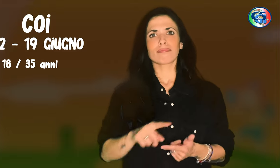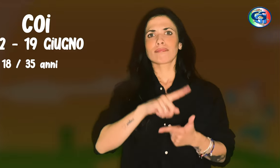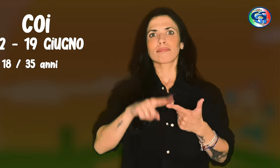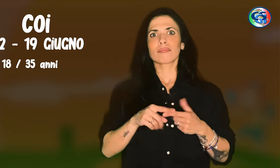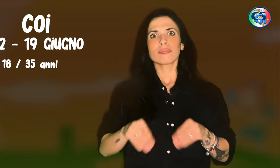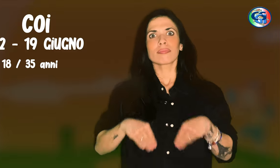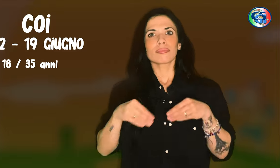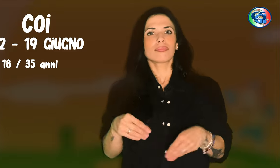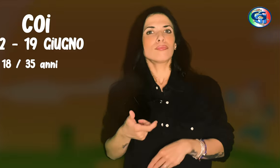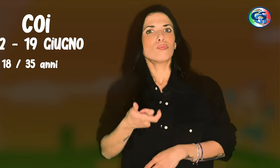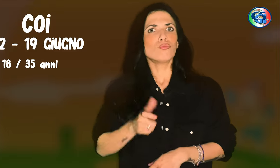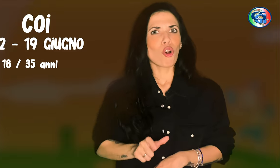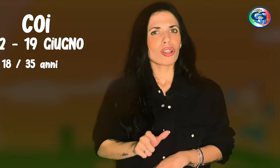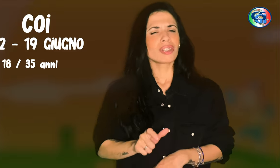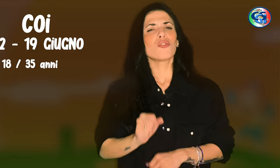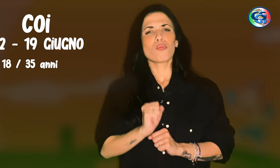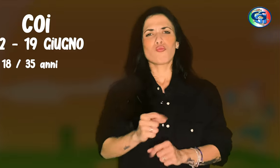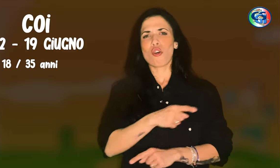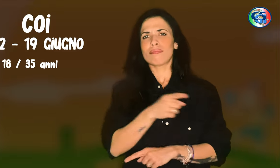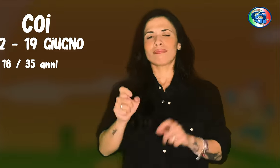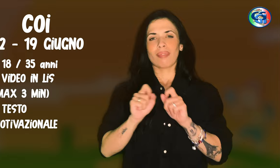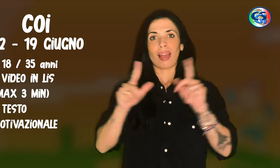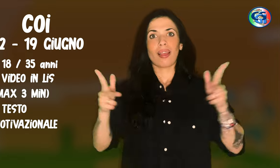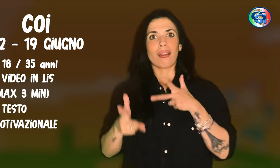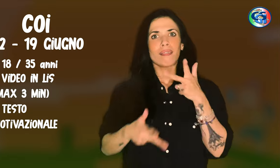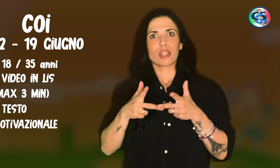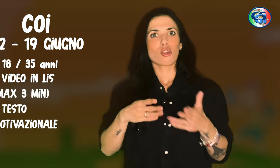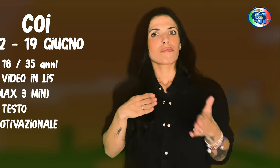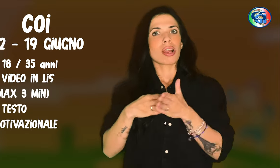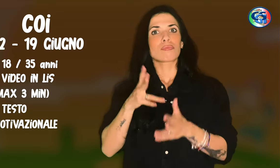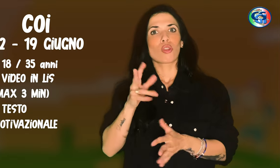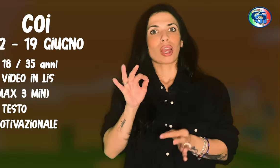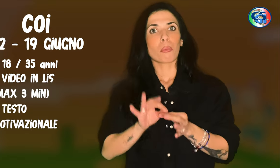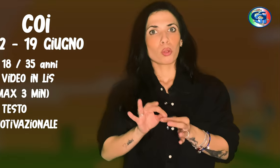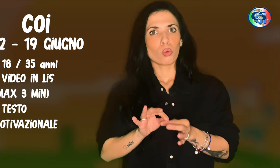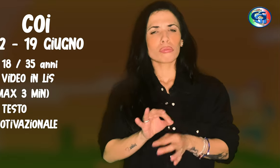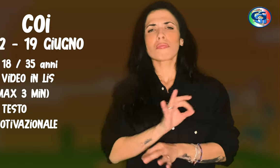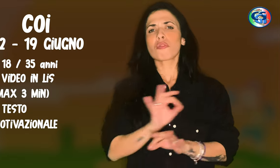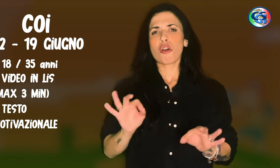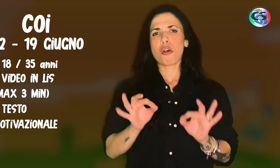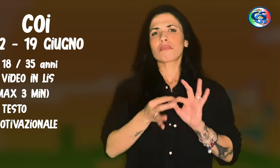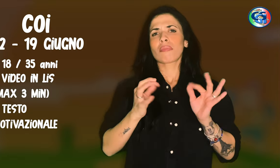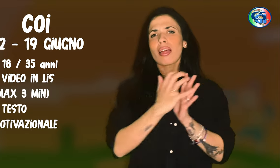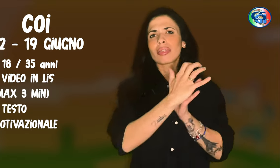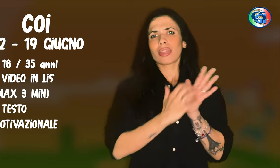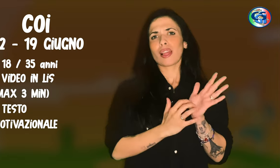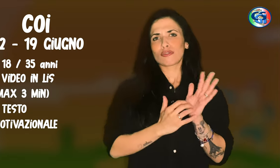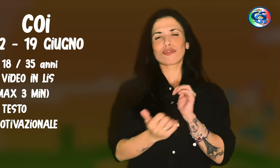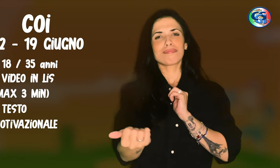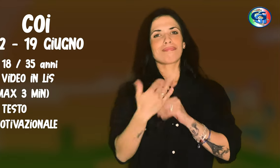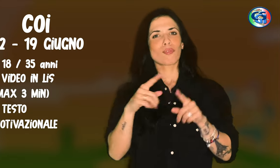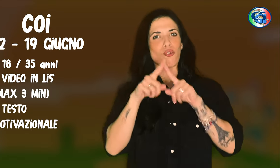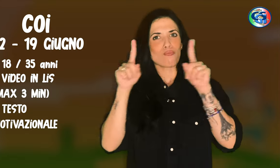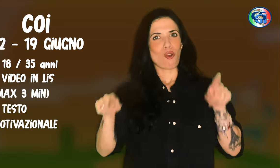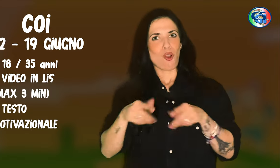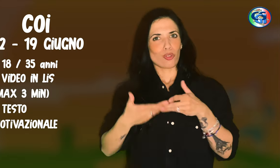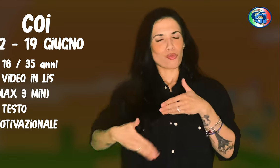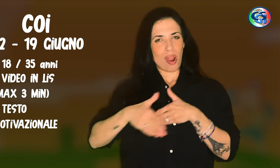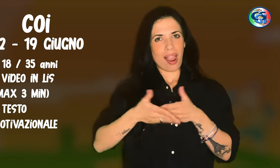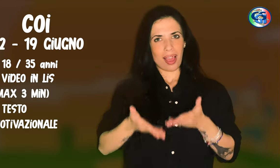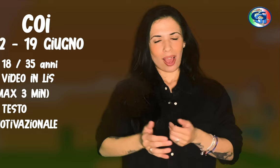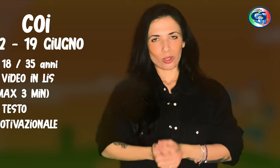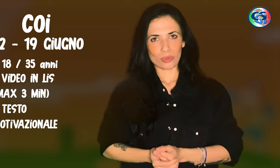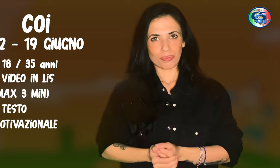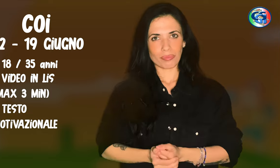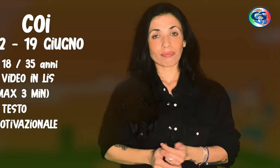inviare il video in LIS (max 3 min) o testo motivazionale